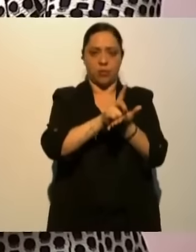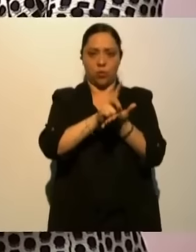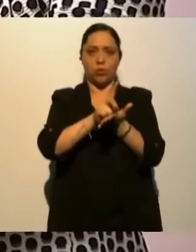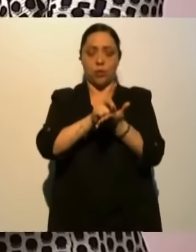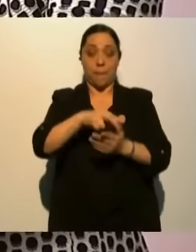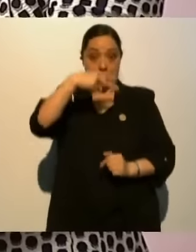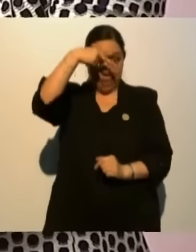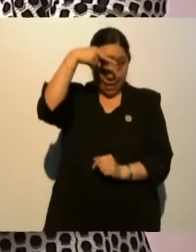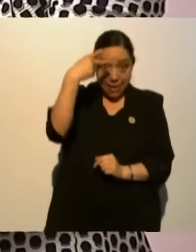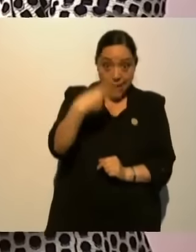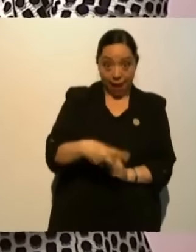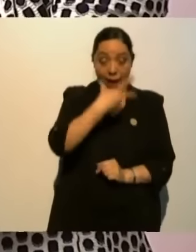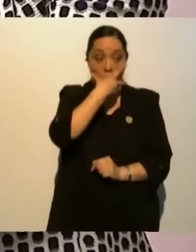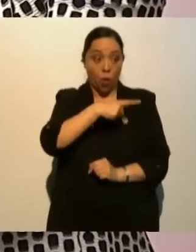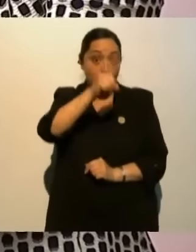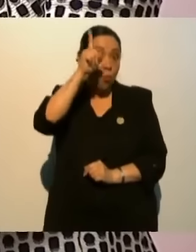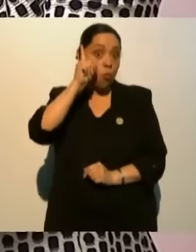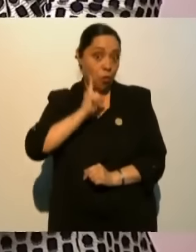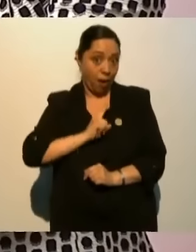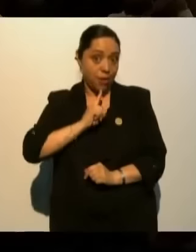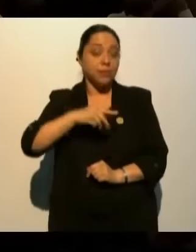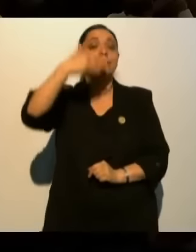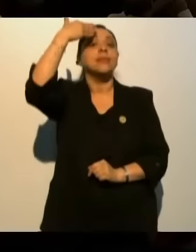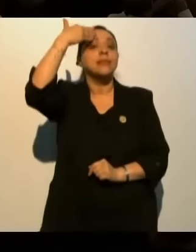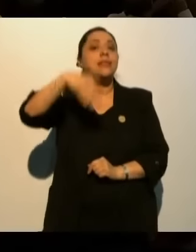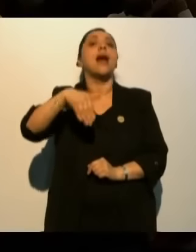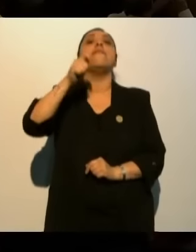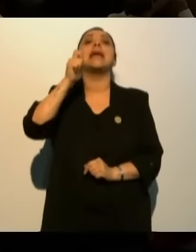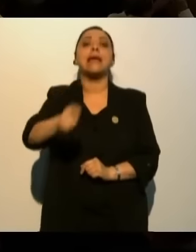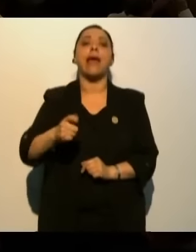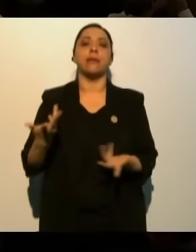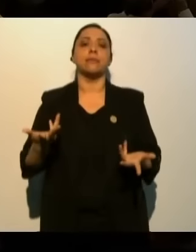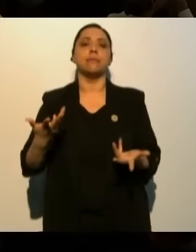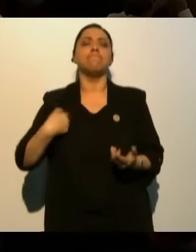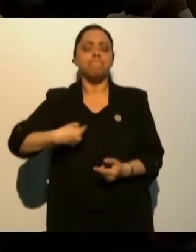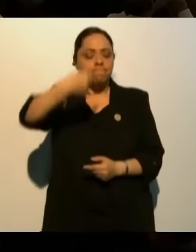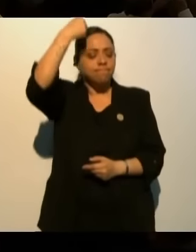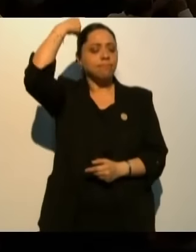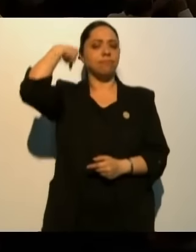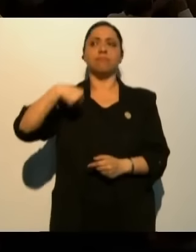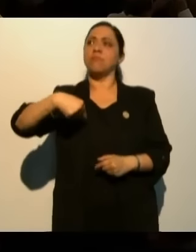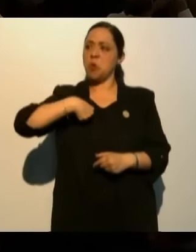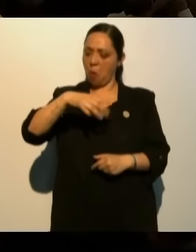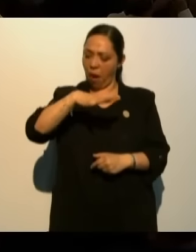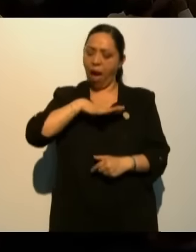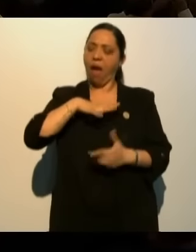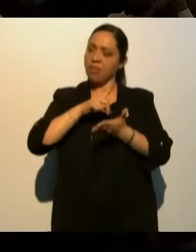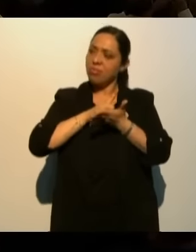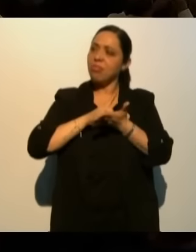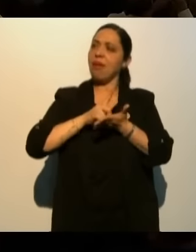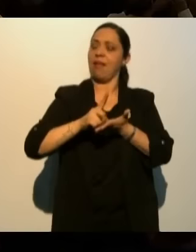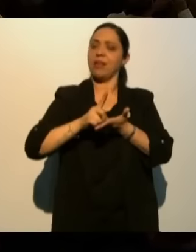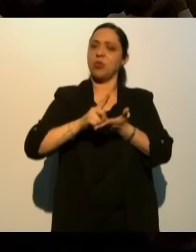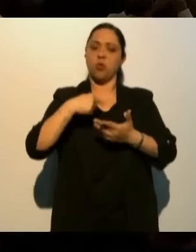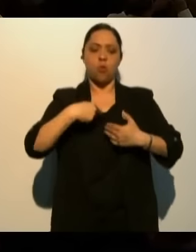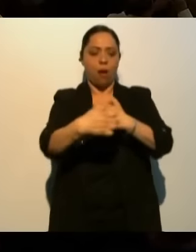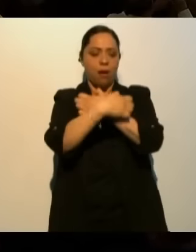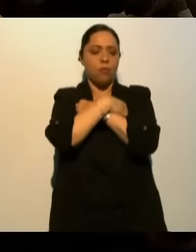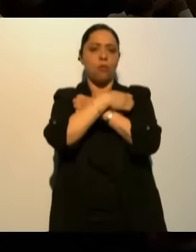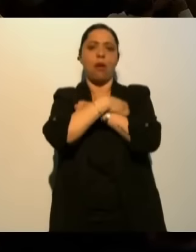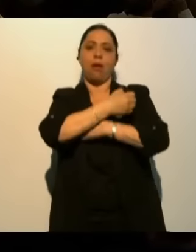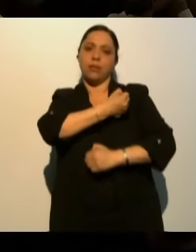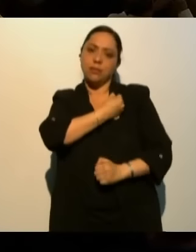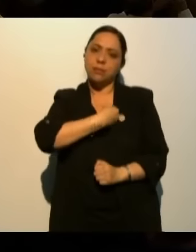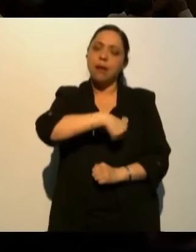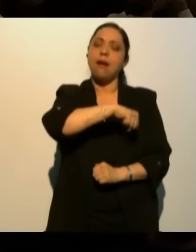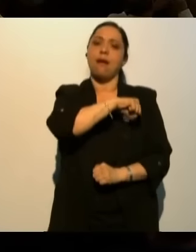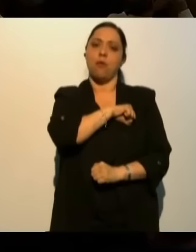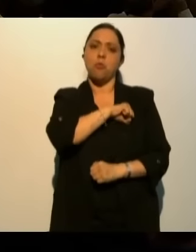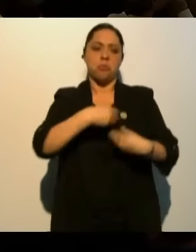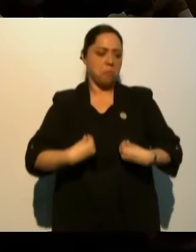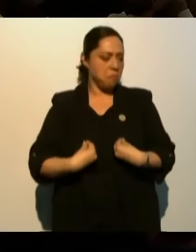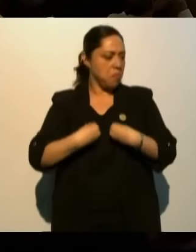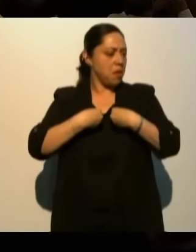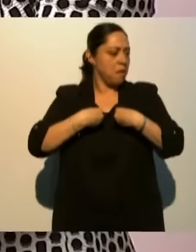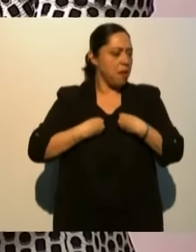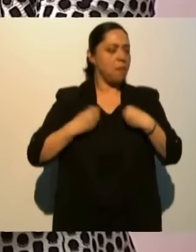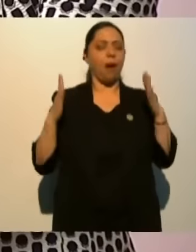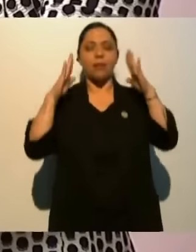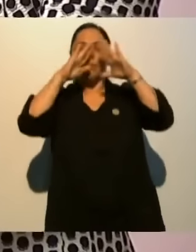saben ahora se saben ahora sujetos a los derechos de Educación salud vivienda recreación y muchos